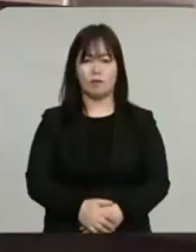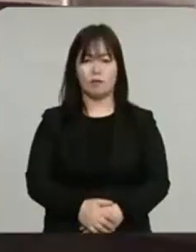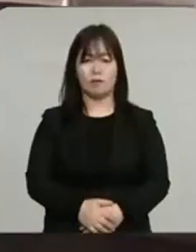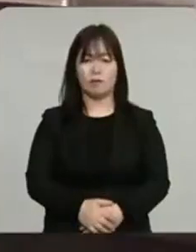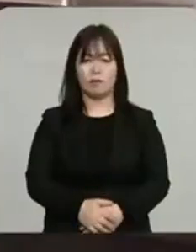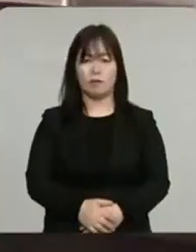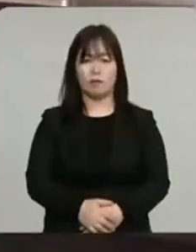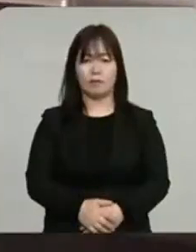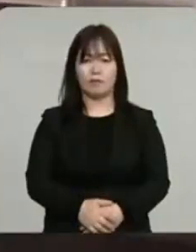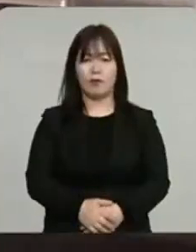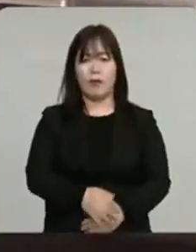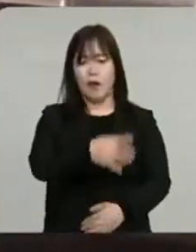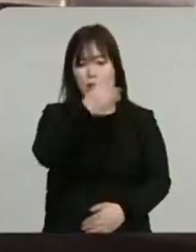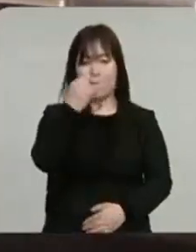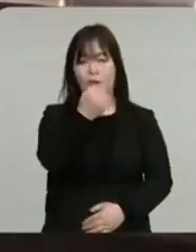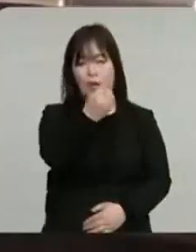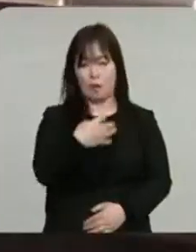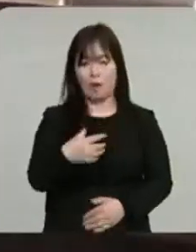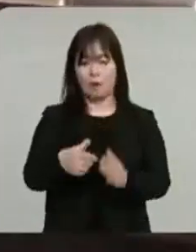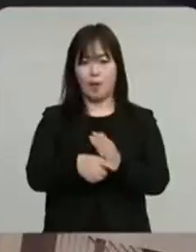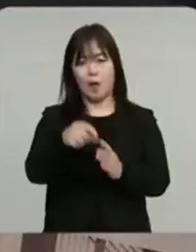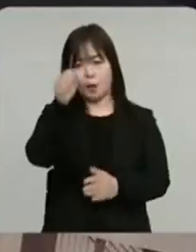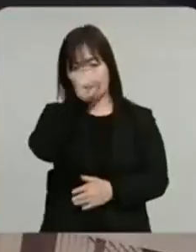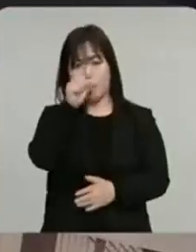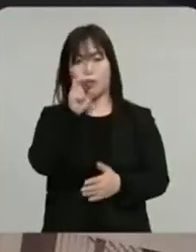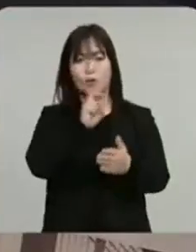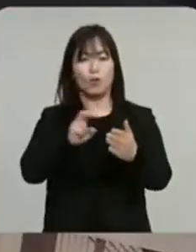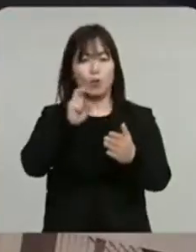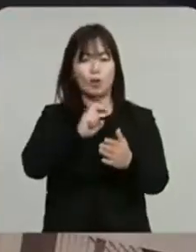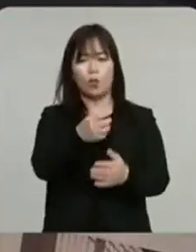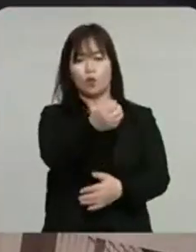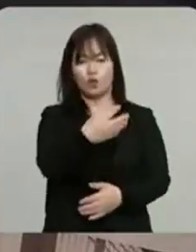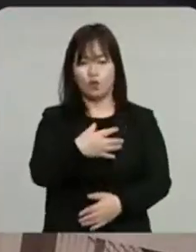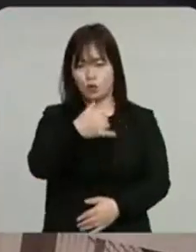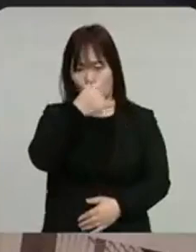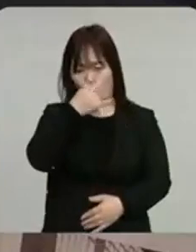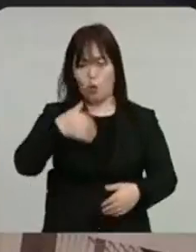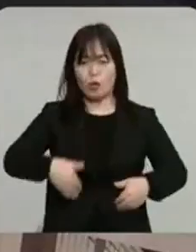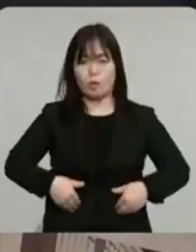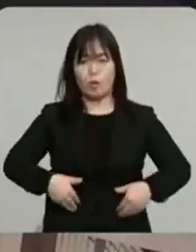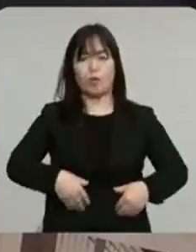다솜이는 할머니가 원할 때 좋아하는 노래도 들려주고 필요한 정보도 알려줍니다.